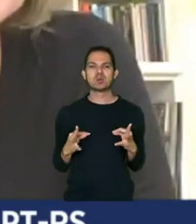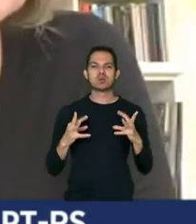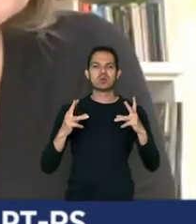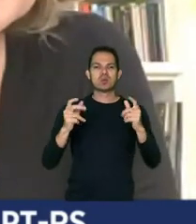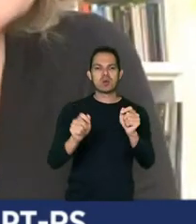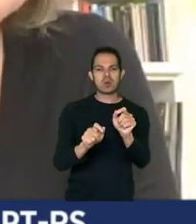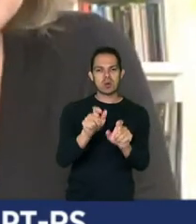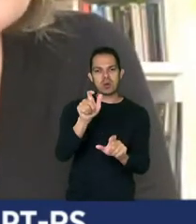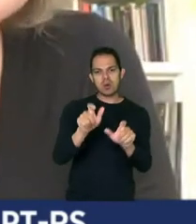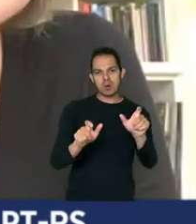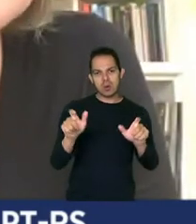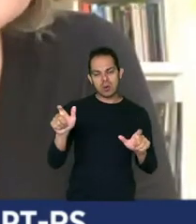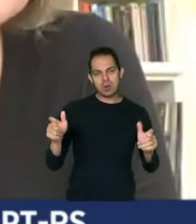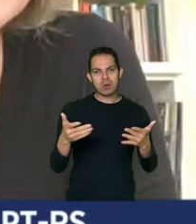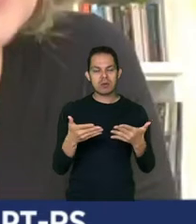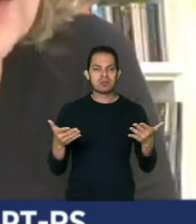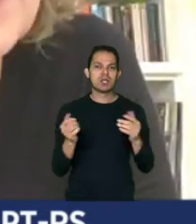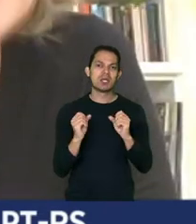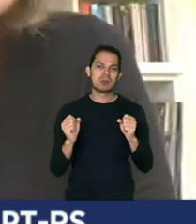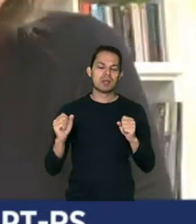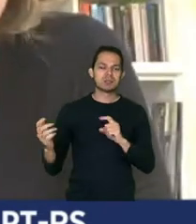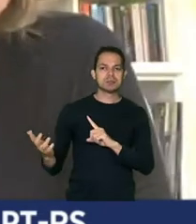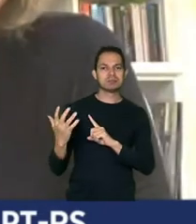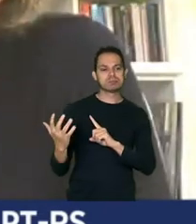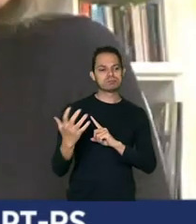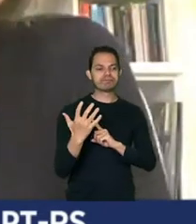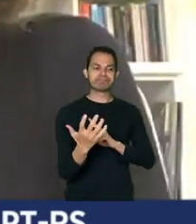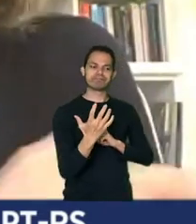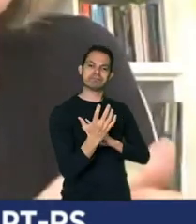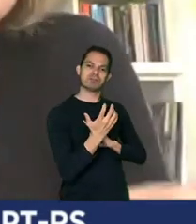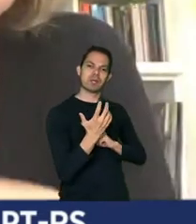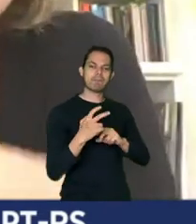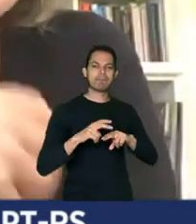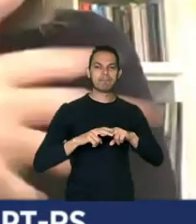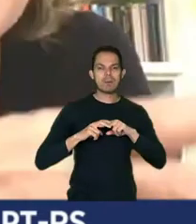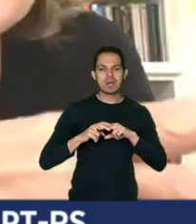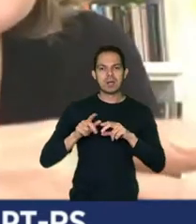POVO. E NESTE MOMENTO NÓS NOS SOL DARZ AMOS A TODOS AQUELES E AQUELAS QUE POR VENTURA POSSAM ESTAR ATINGIDOS, PORÉ